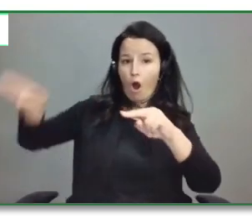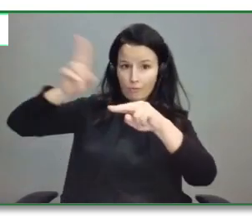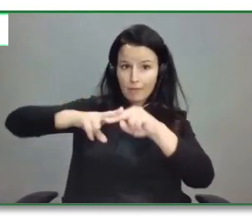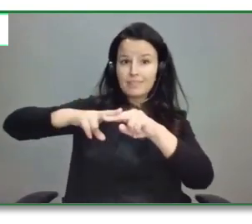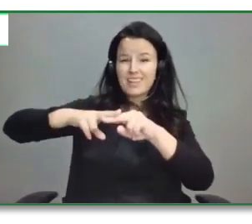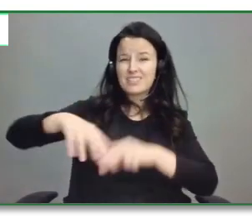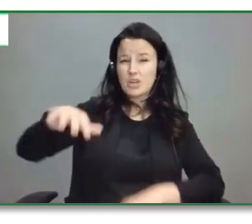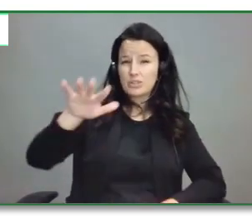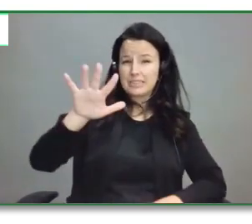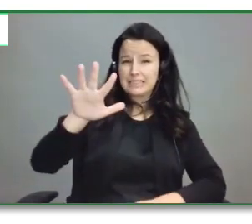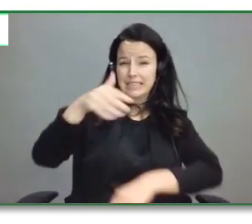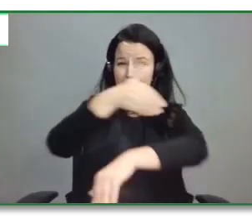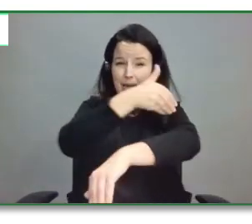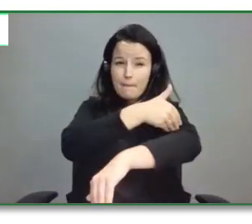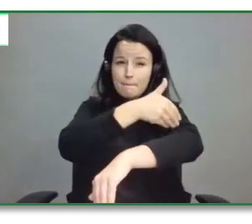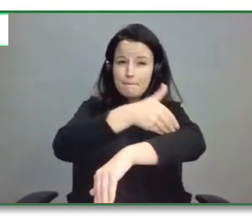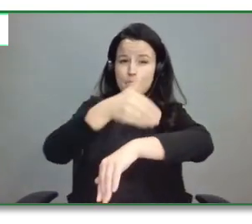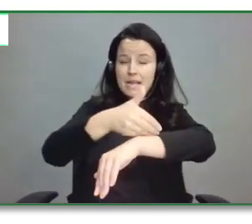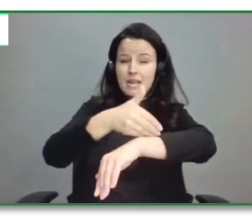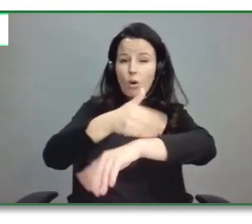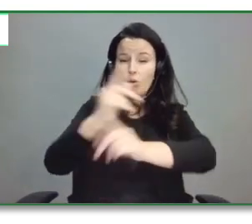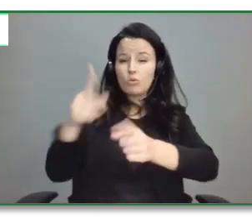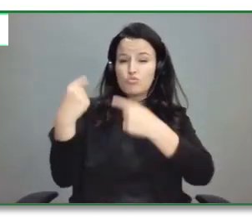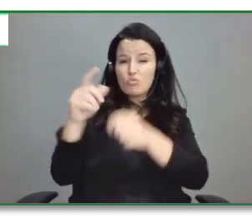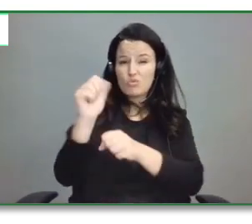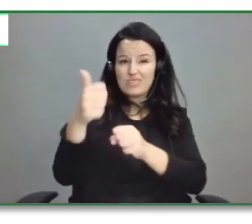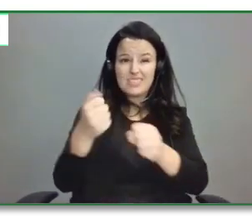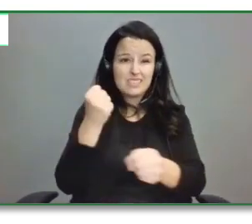millions de visiteurs en 10 ans